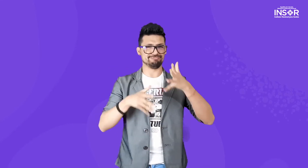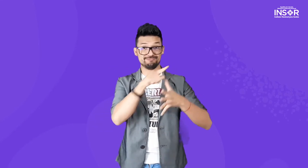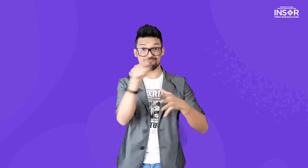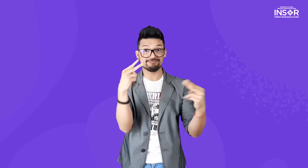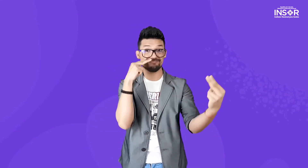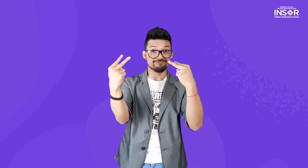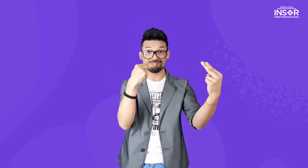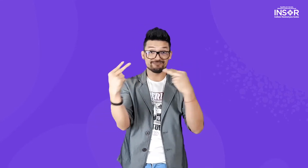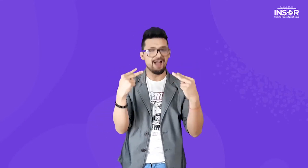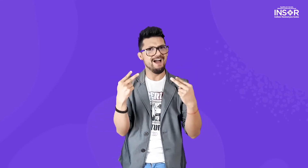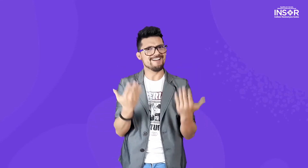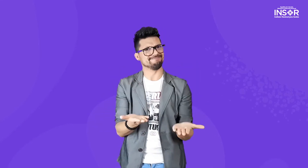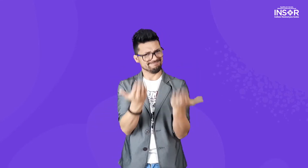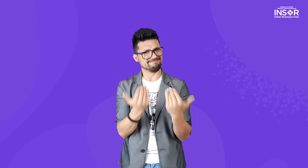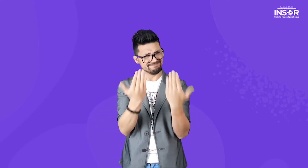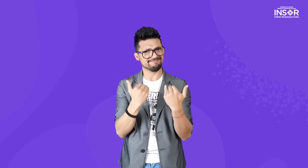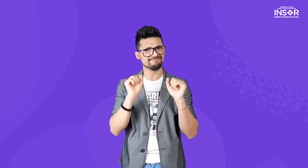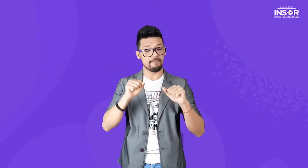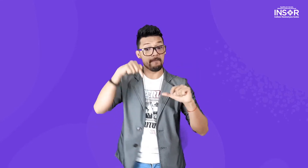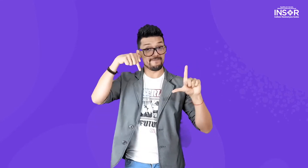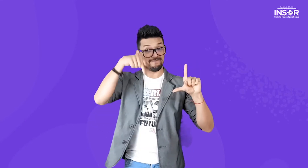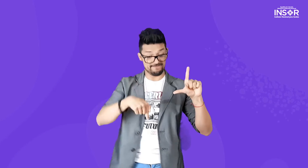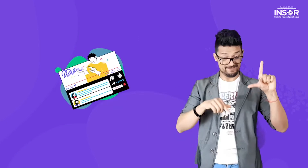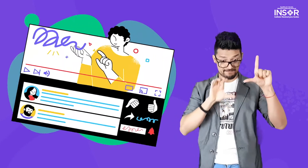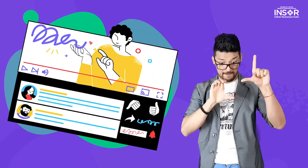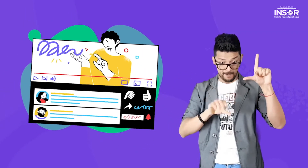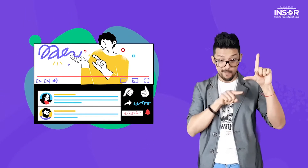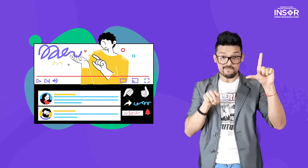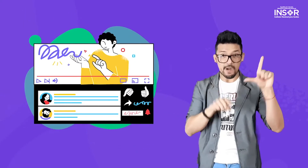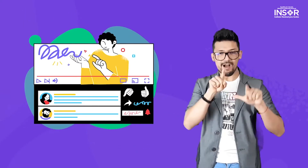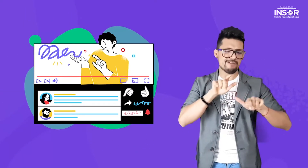Ahora, los invitamos a escribir abajo, en el chat debajo de este vídeo,